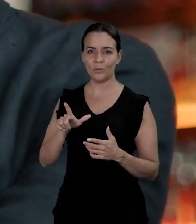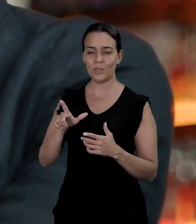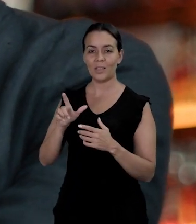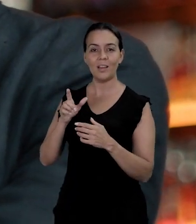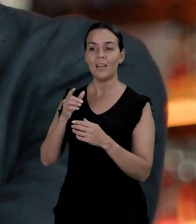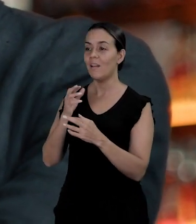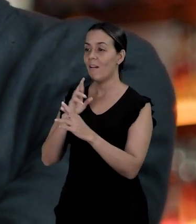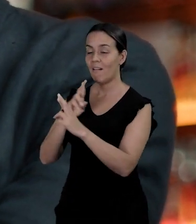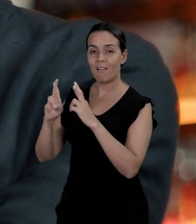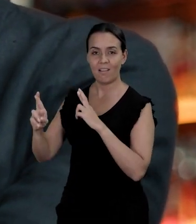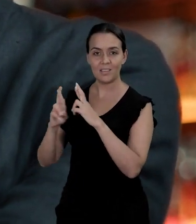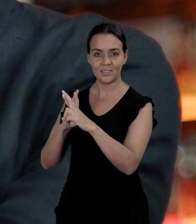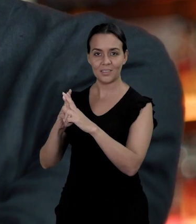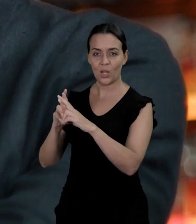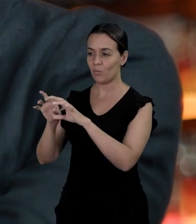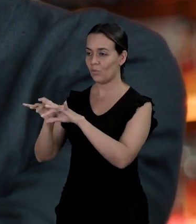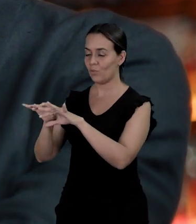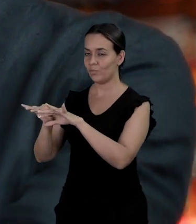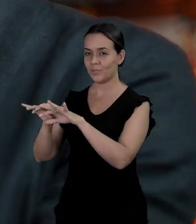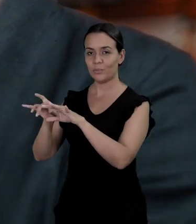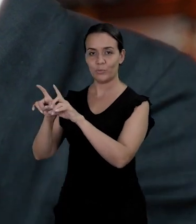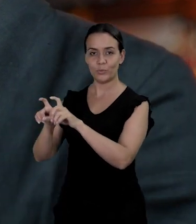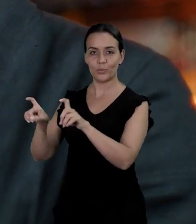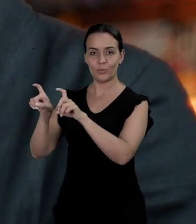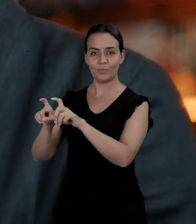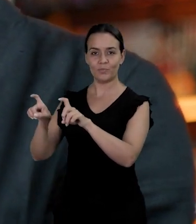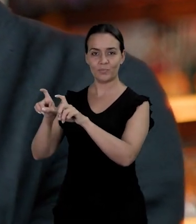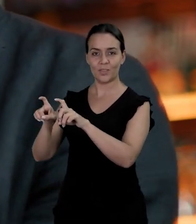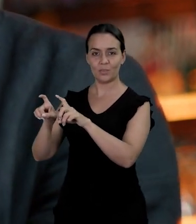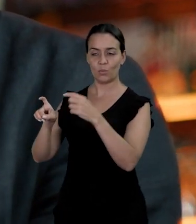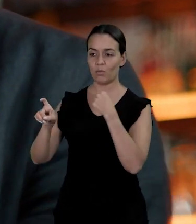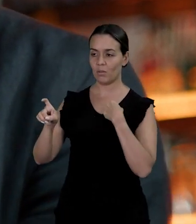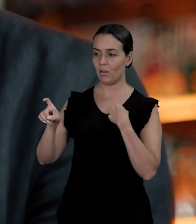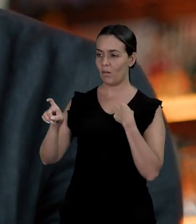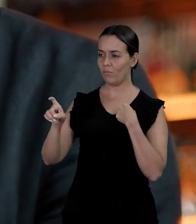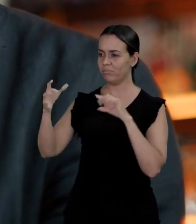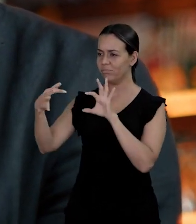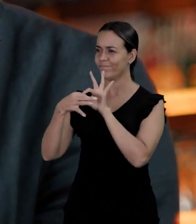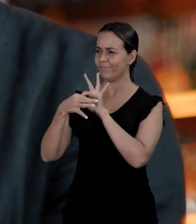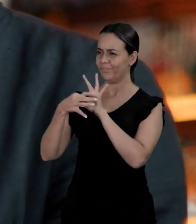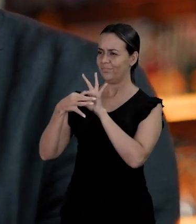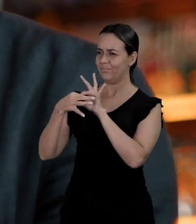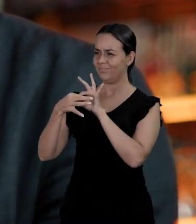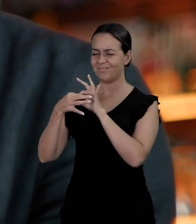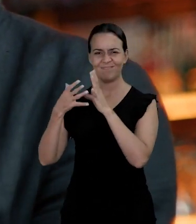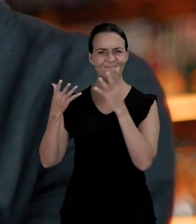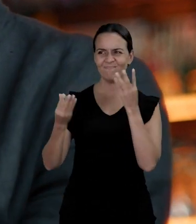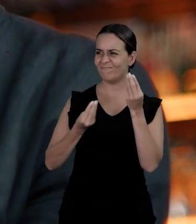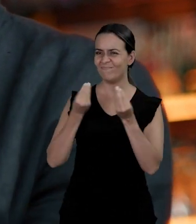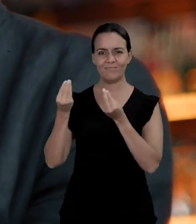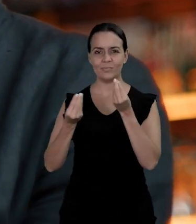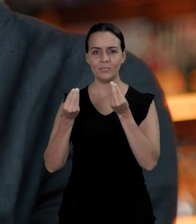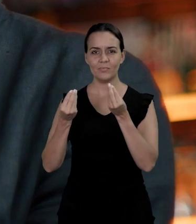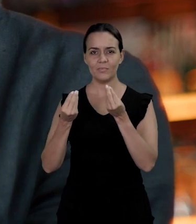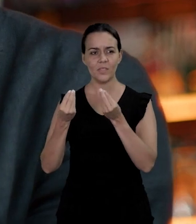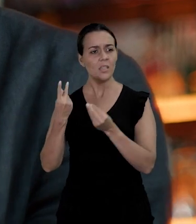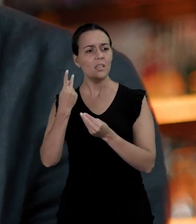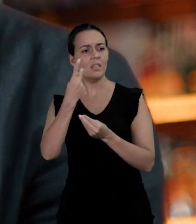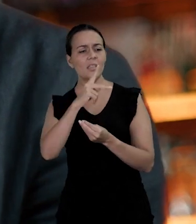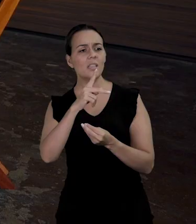vai deixar de ser uma ferramenta e vai se tornar o quê? Um tipo de parceiro? Eu não sei, eu queria saber o que você acha em relação à música.